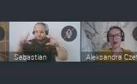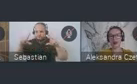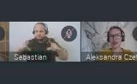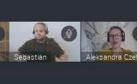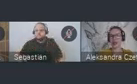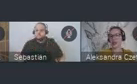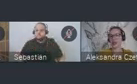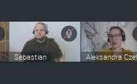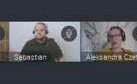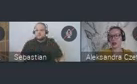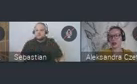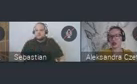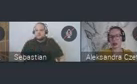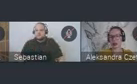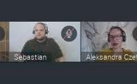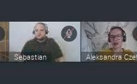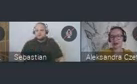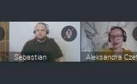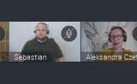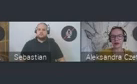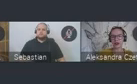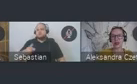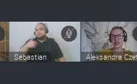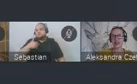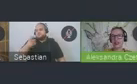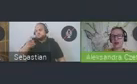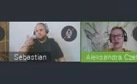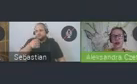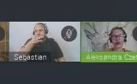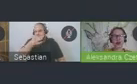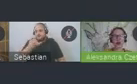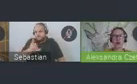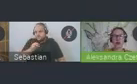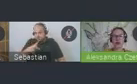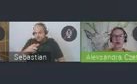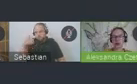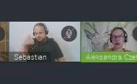Myślę, że to zależy od ciebie. Jeżeli to jest dla ciebie okej,